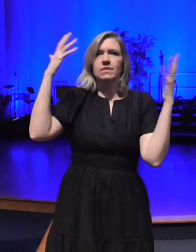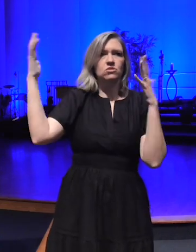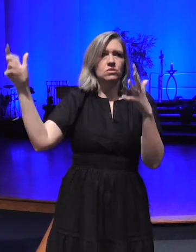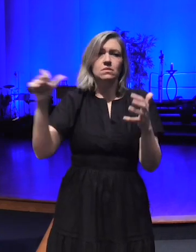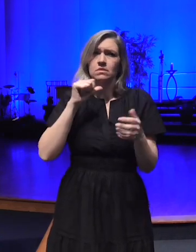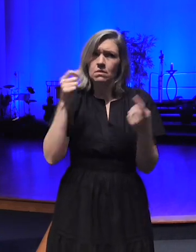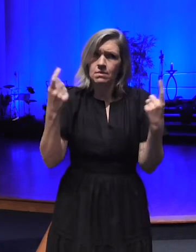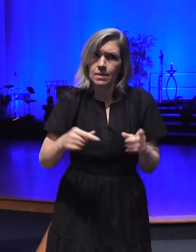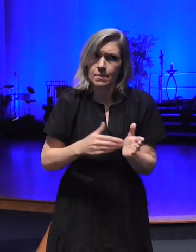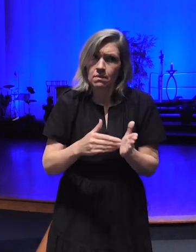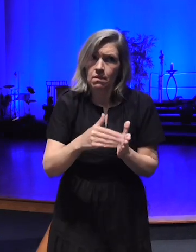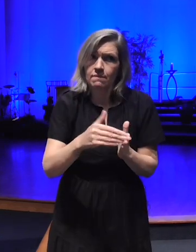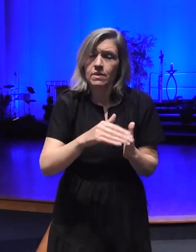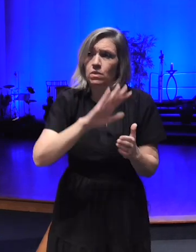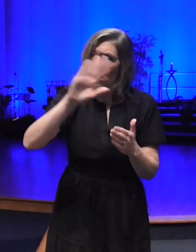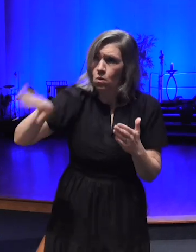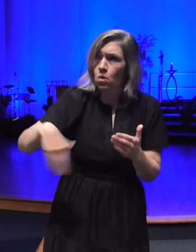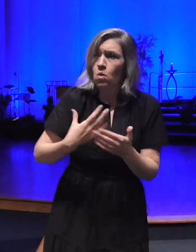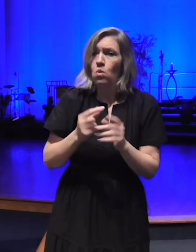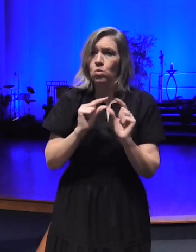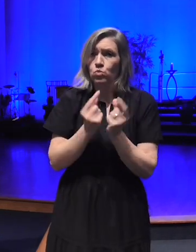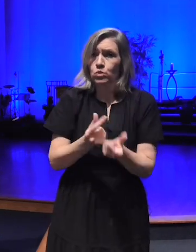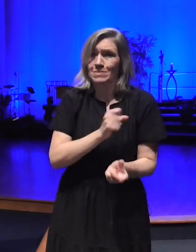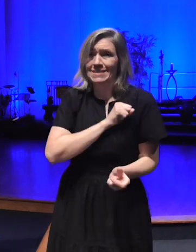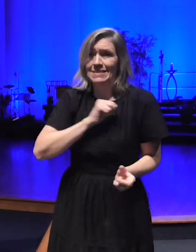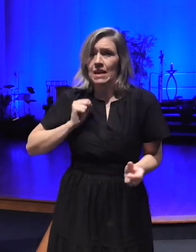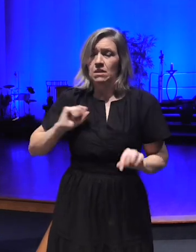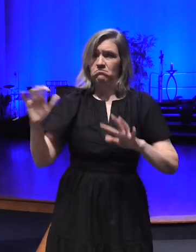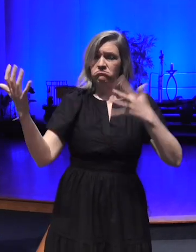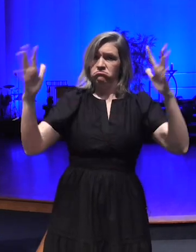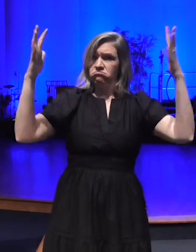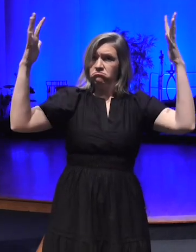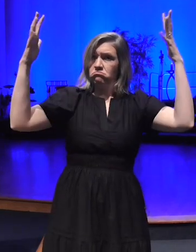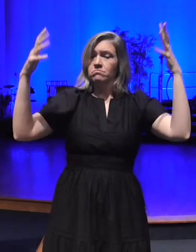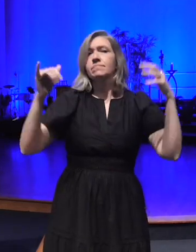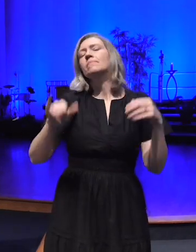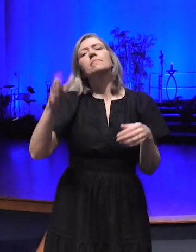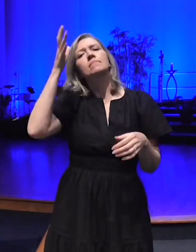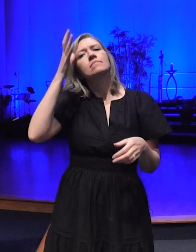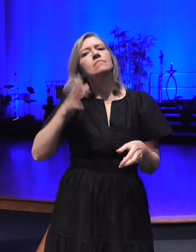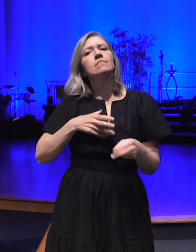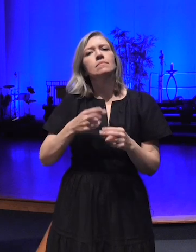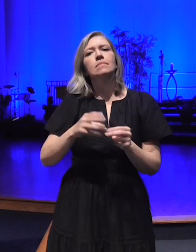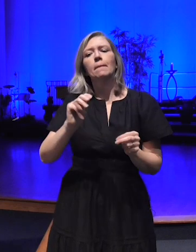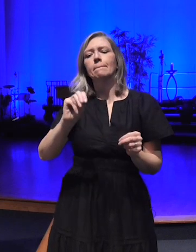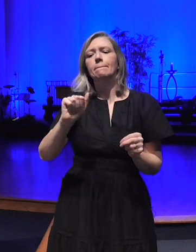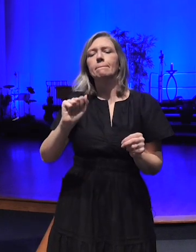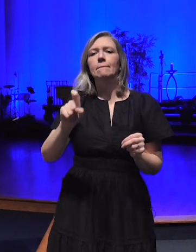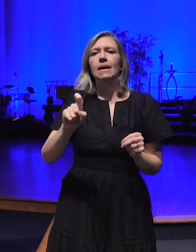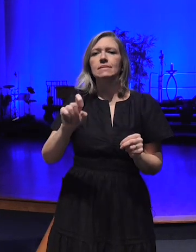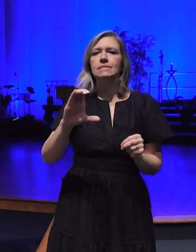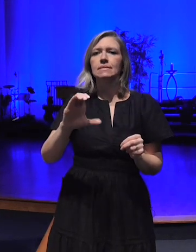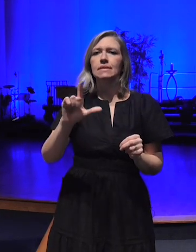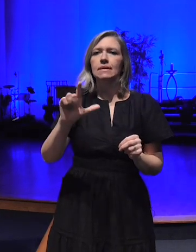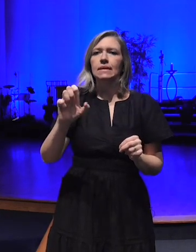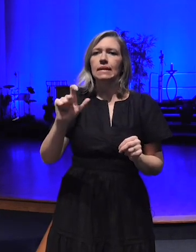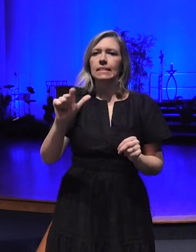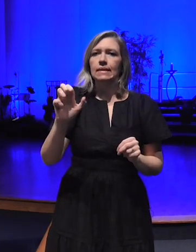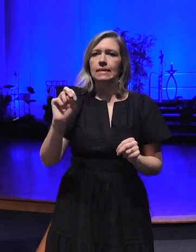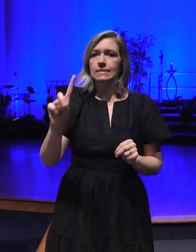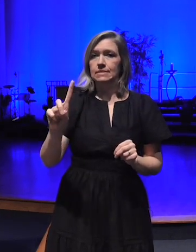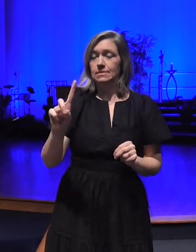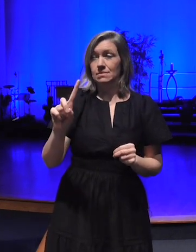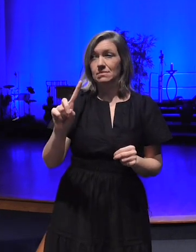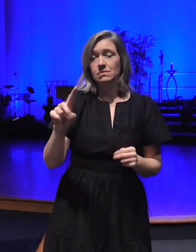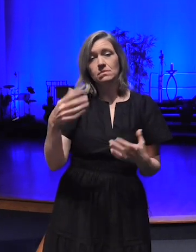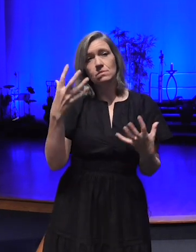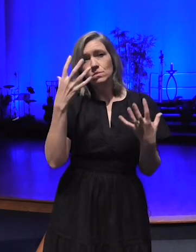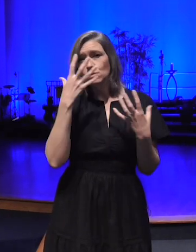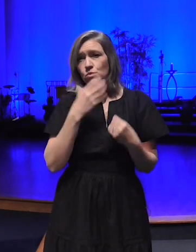unánime. Contribución de la compasión de la comuna